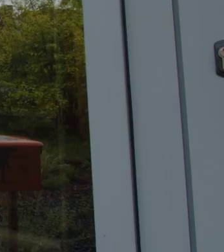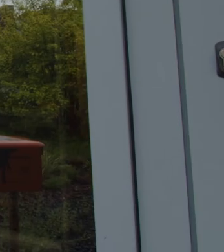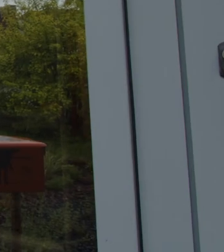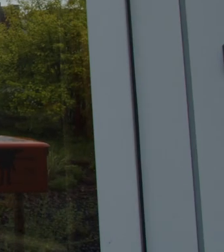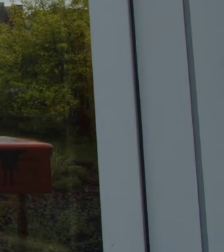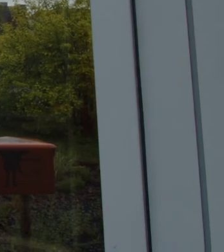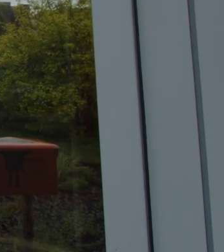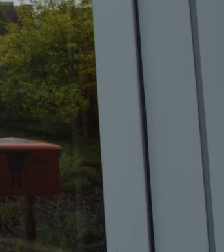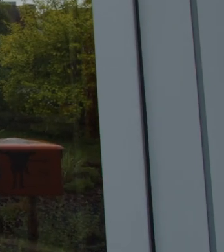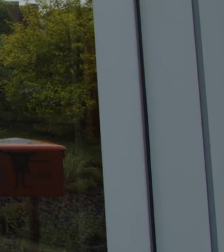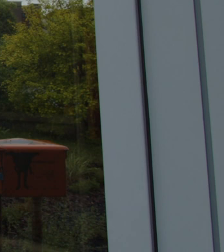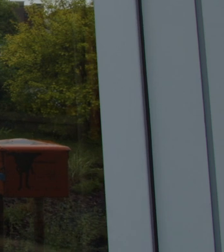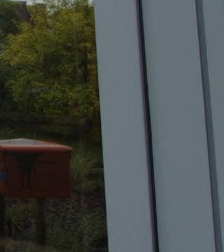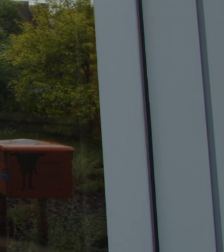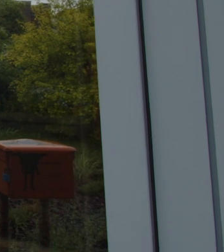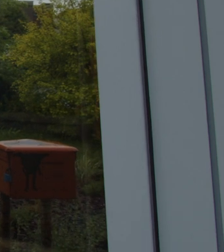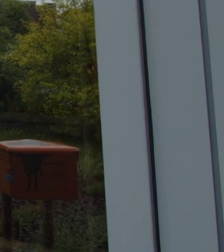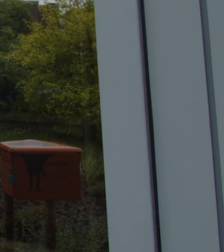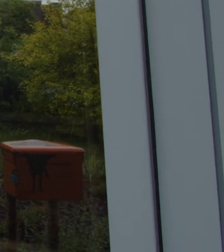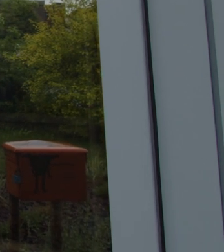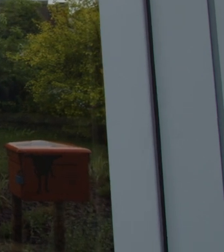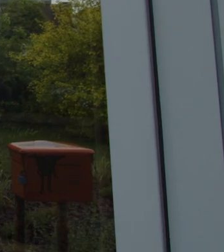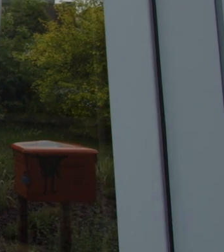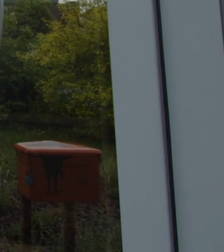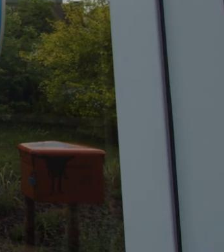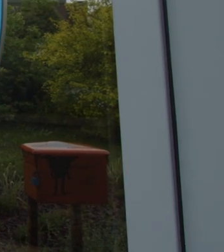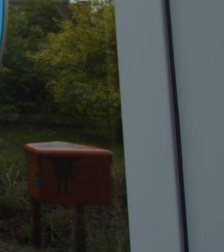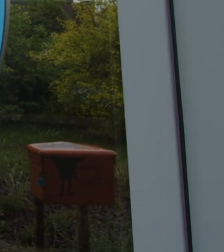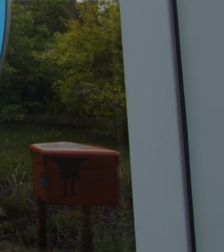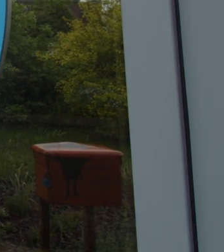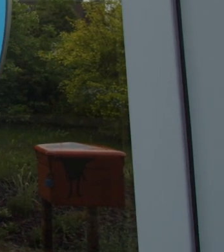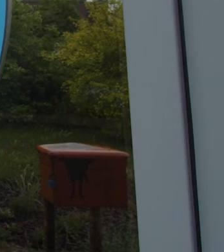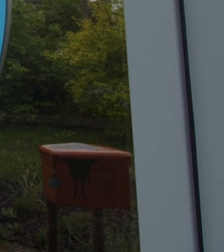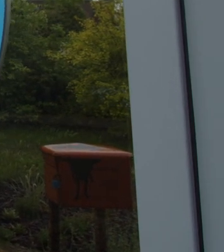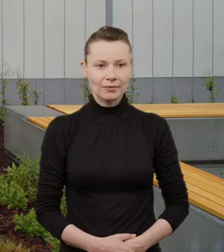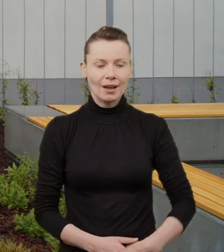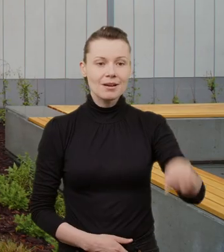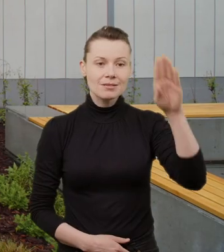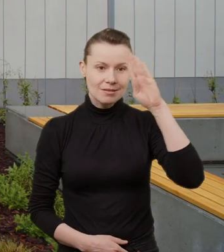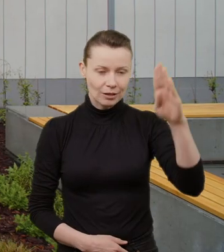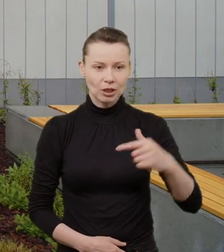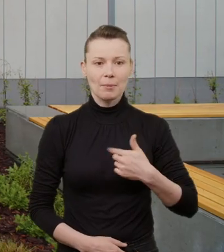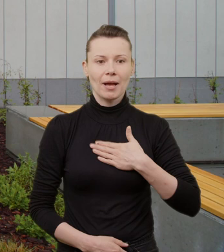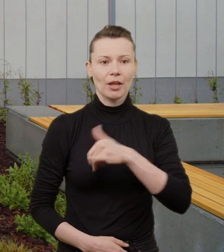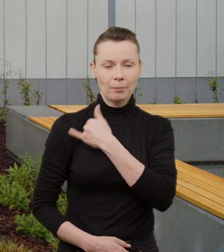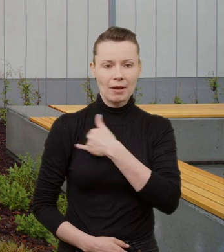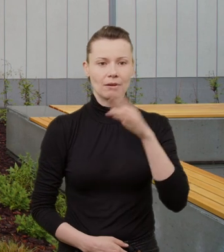Komunikat TOTUPOINT: DDK „Węglin” – Wejście. Sygnał TOTUPOINT Rafał: Cześć! Mam na imię Rafał.